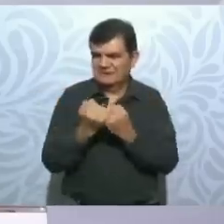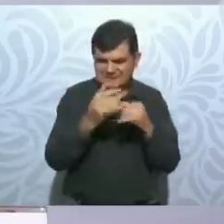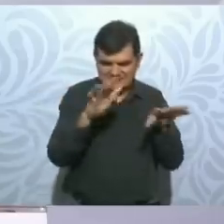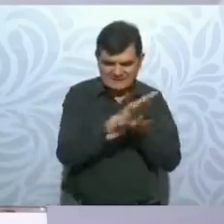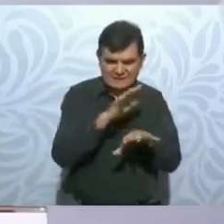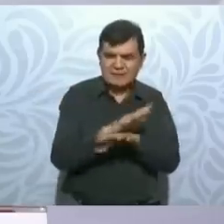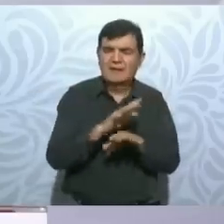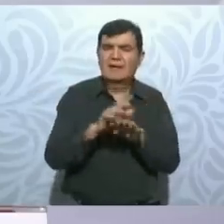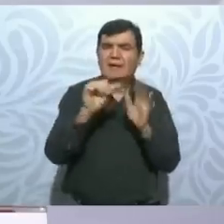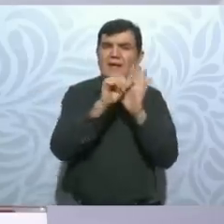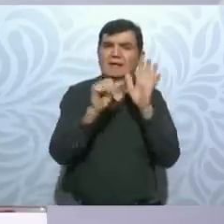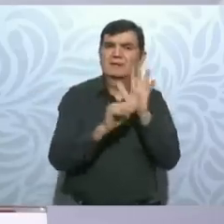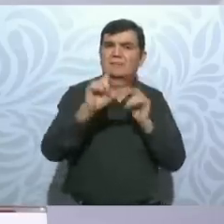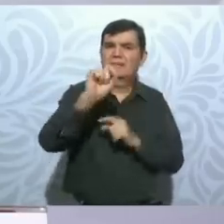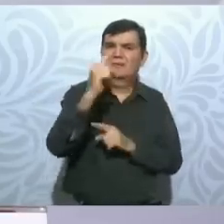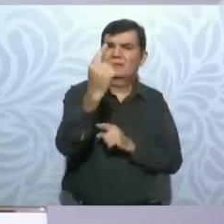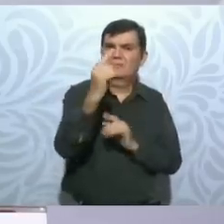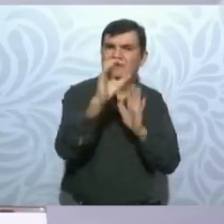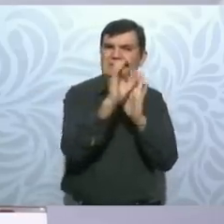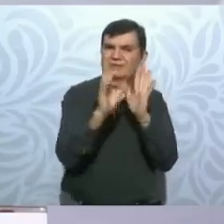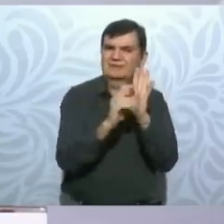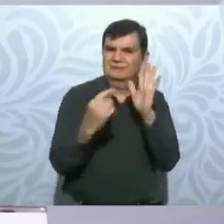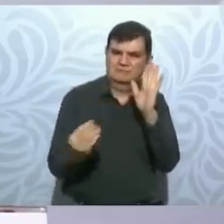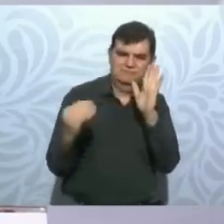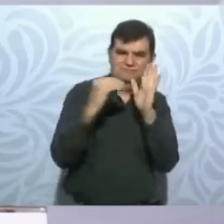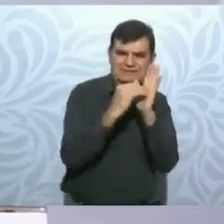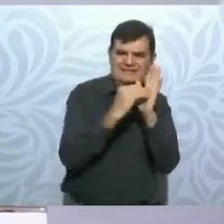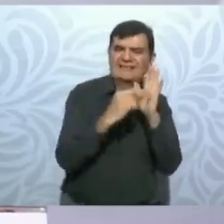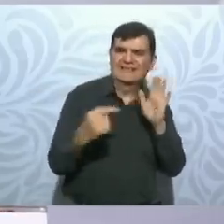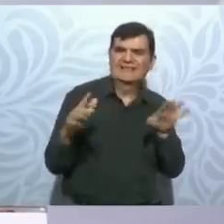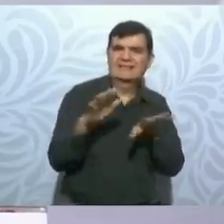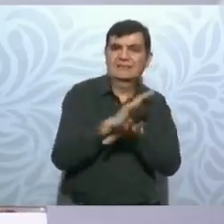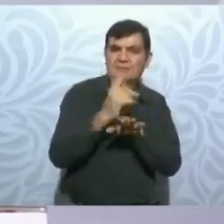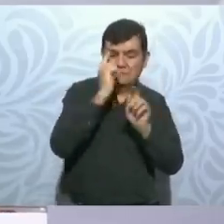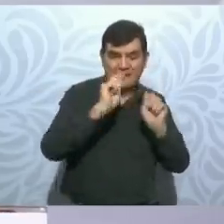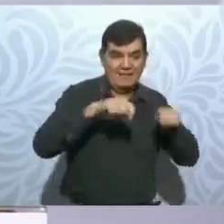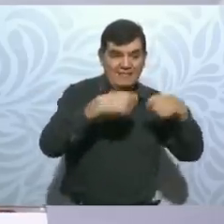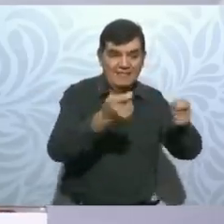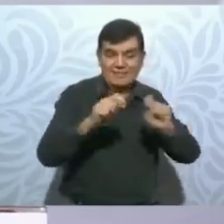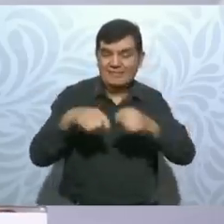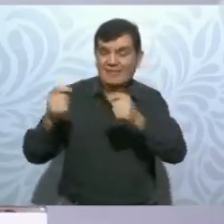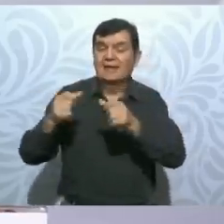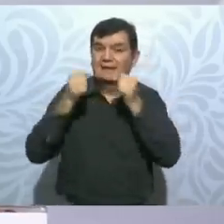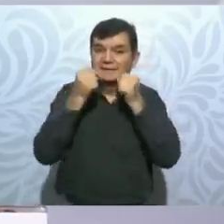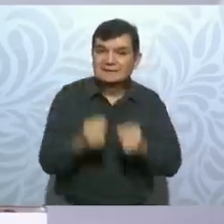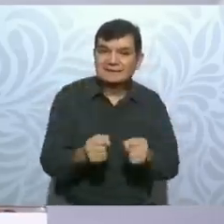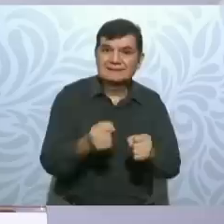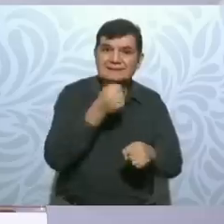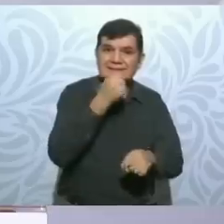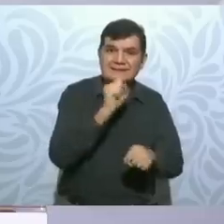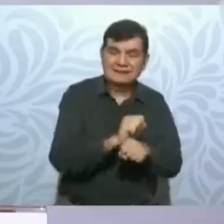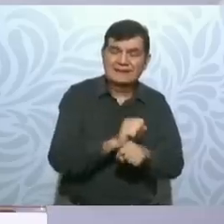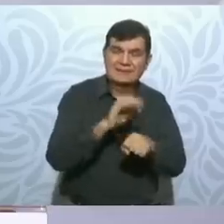21 de la Constitución para darle la tarea a la Secretaría de Seguridad y protección Ciudadana